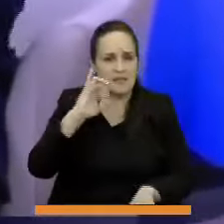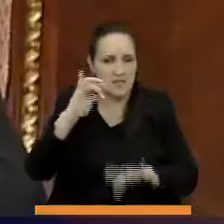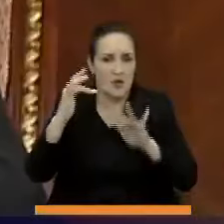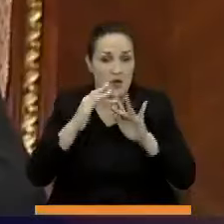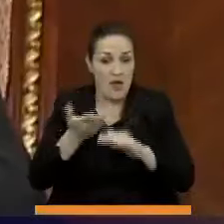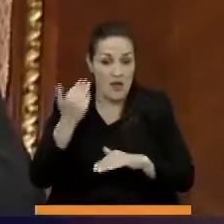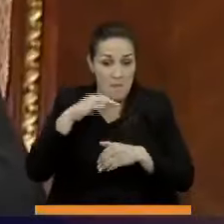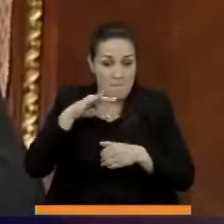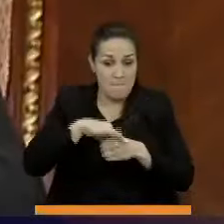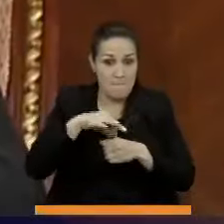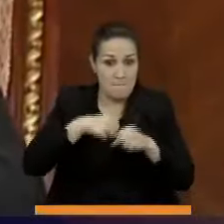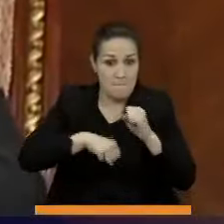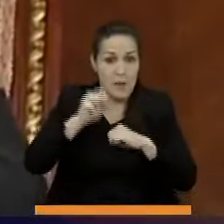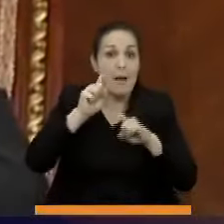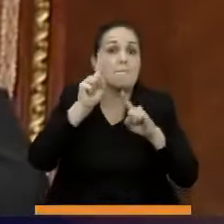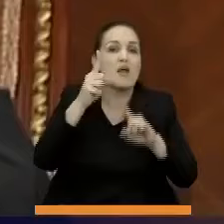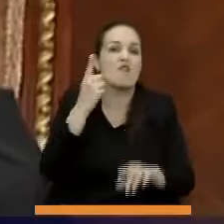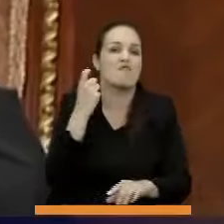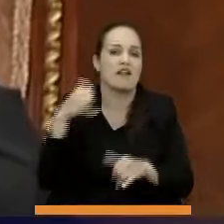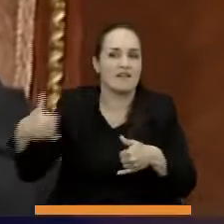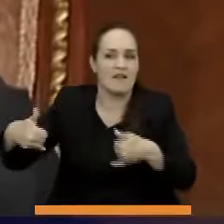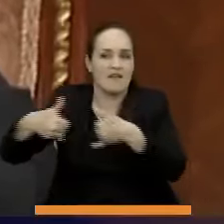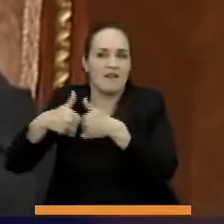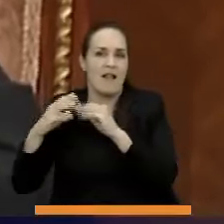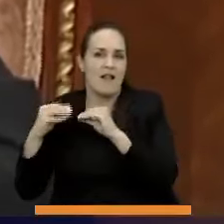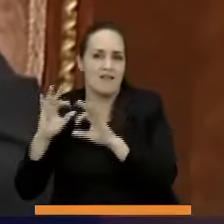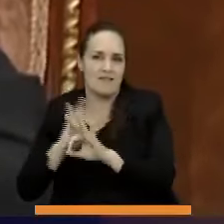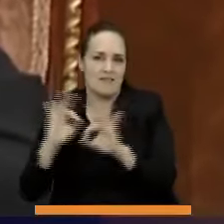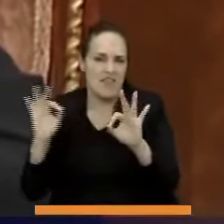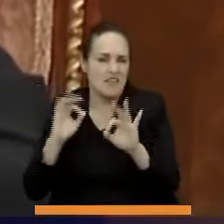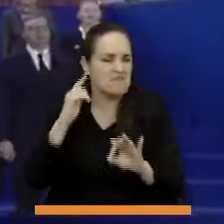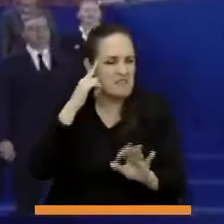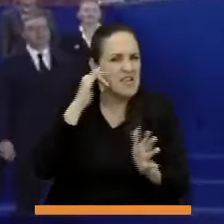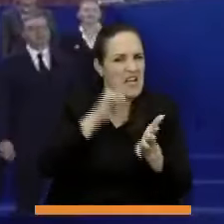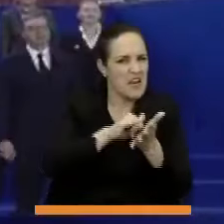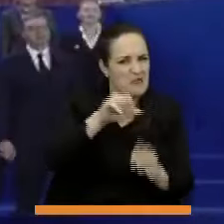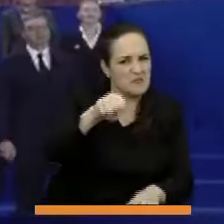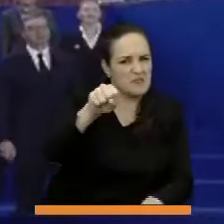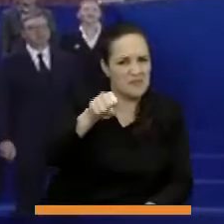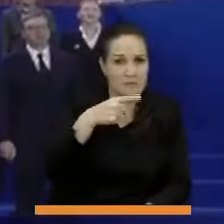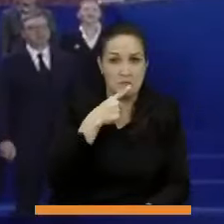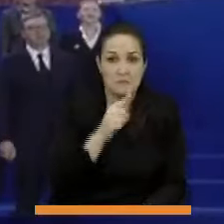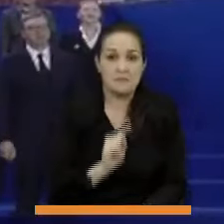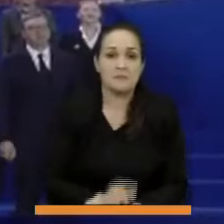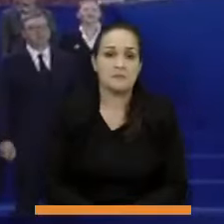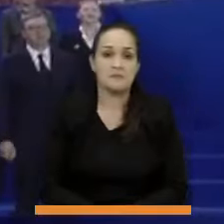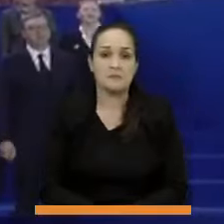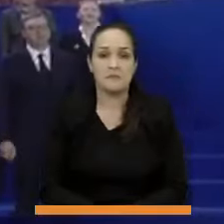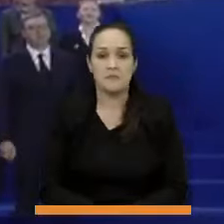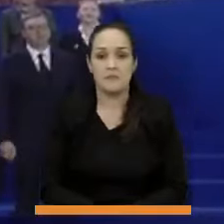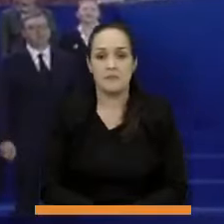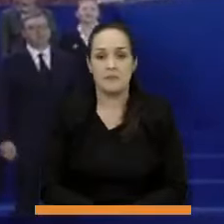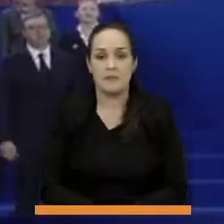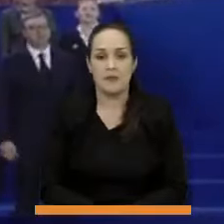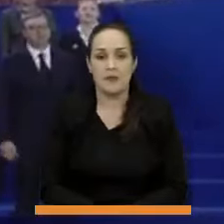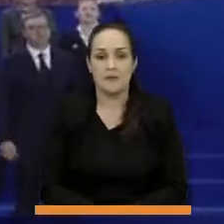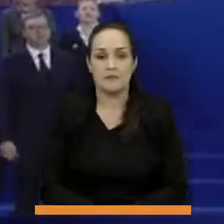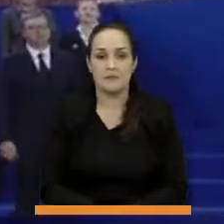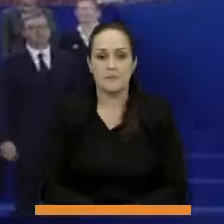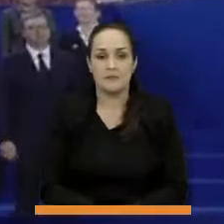HA HABLADO CON PROBABLEMENTE 70 LíDERES MUNDIALES DESDE SU VICTORIA ELECTORAL. TIENE PENDIENTE LA CONVERSACIóN CON PUTIN,